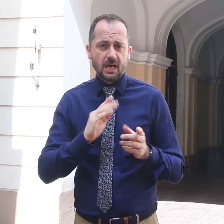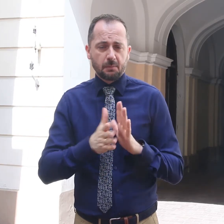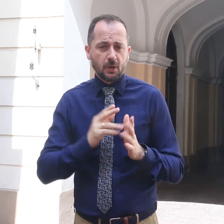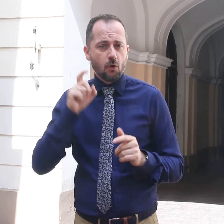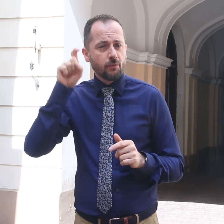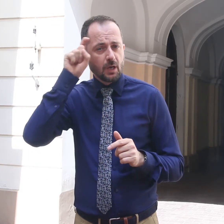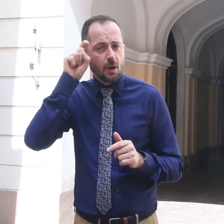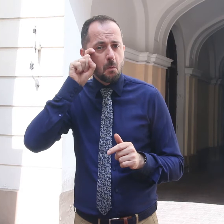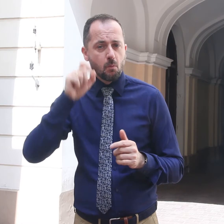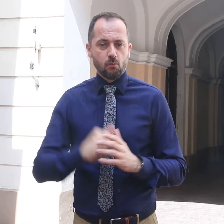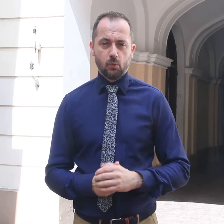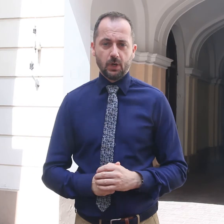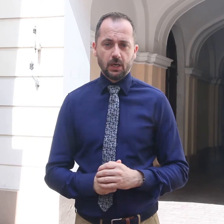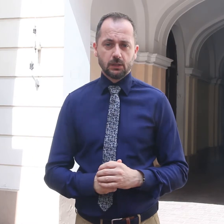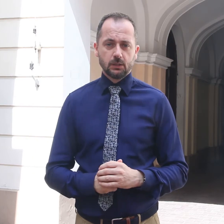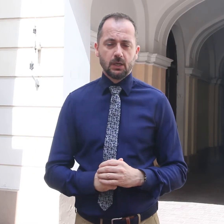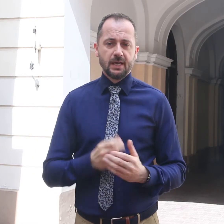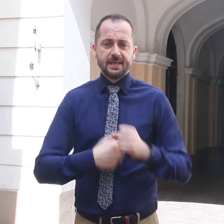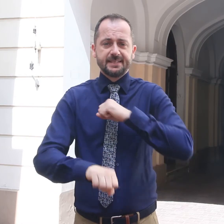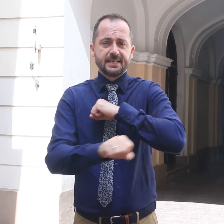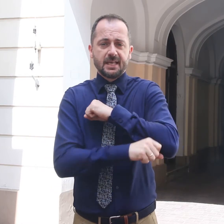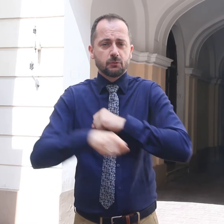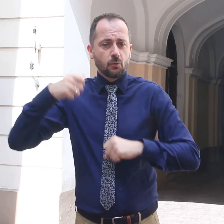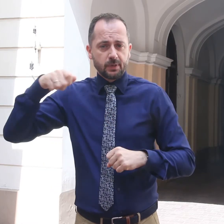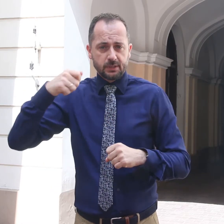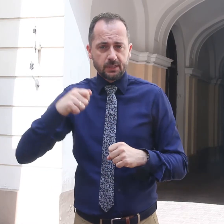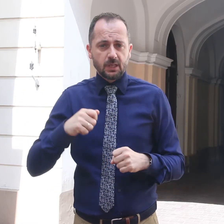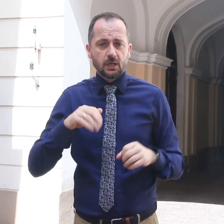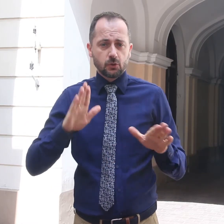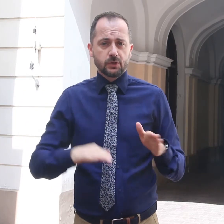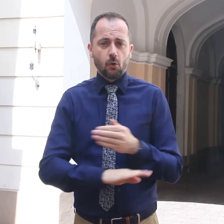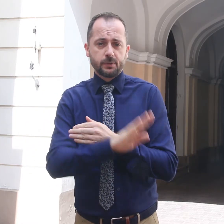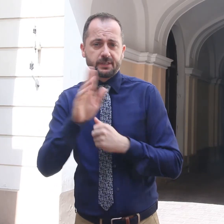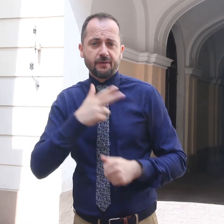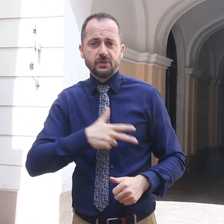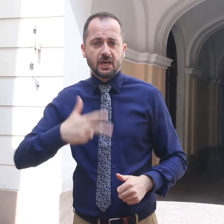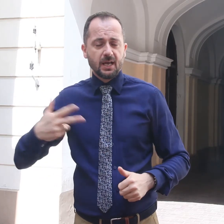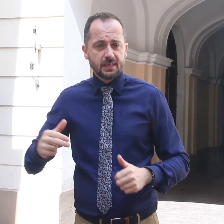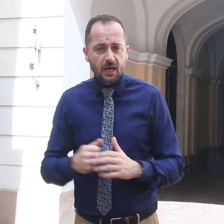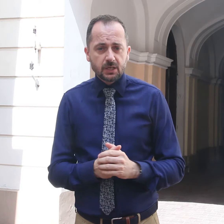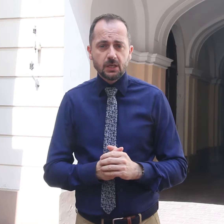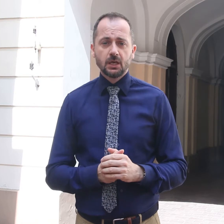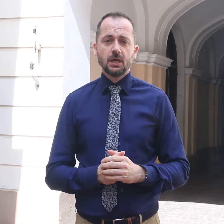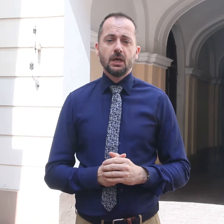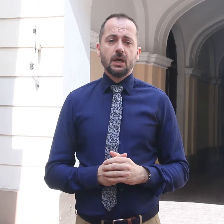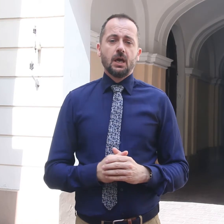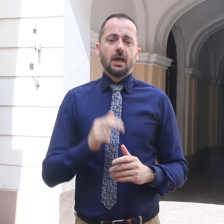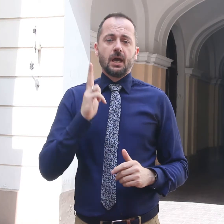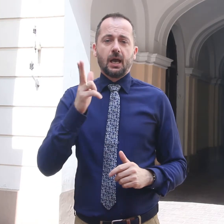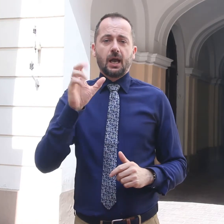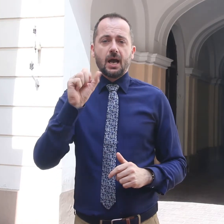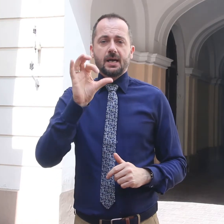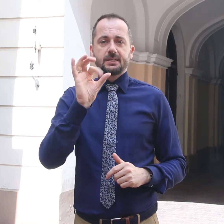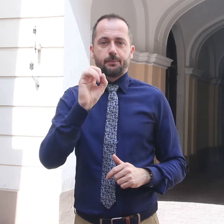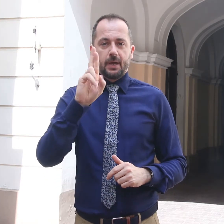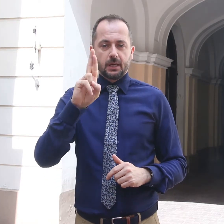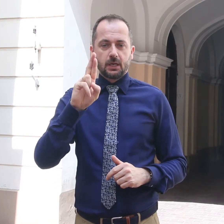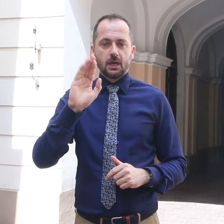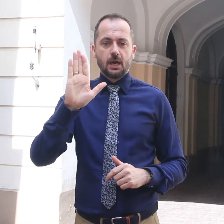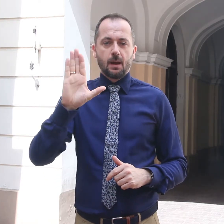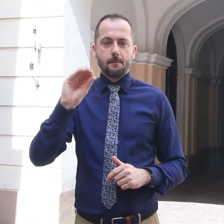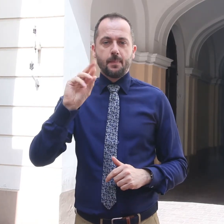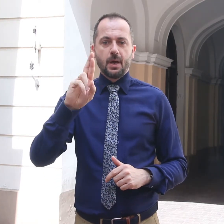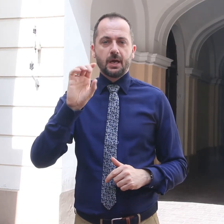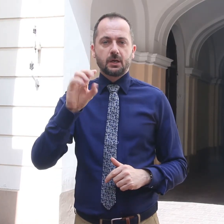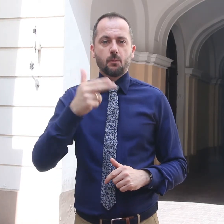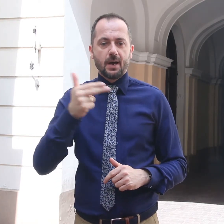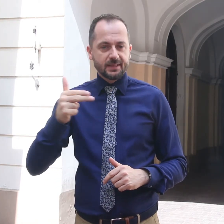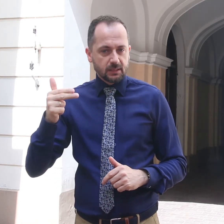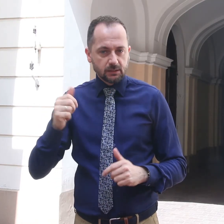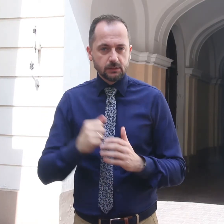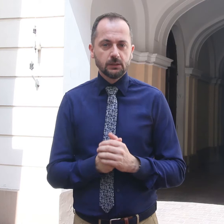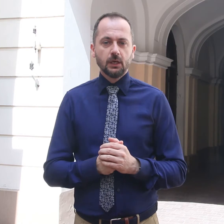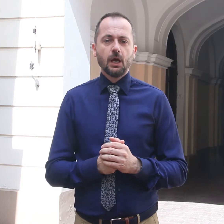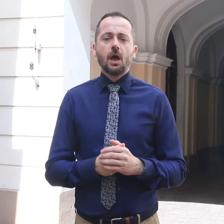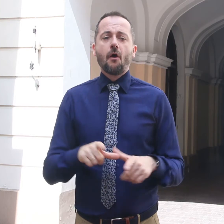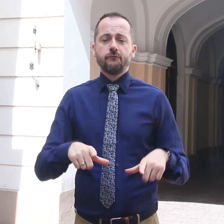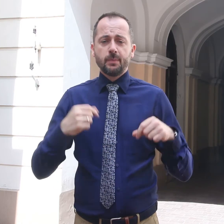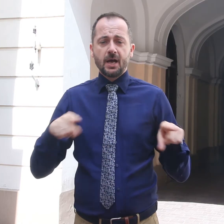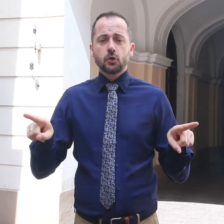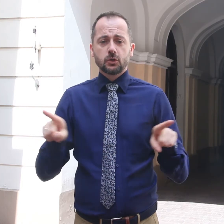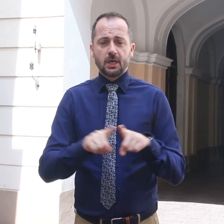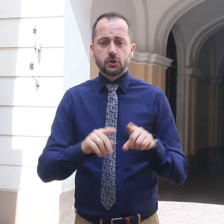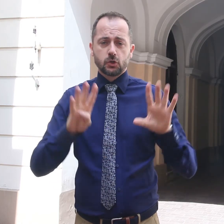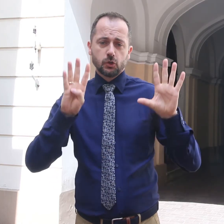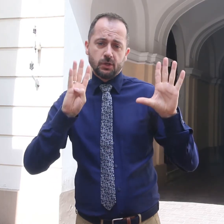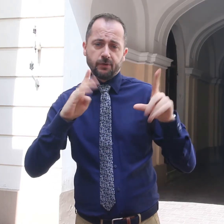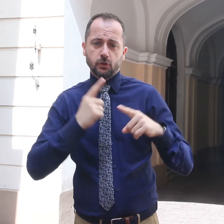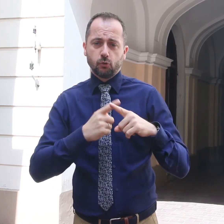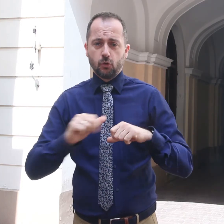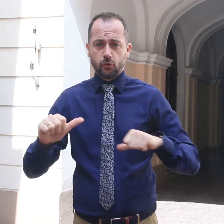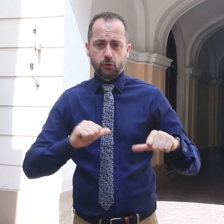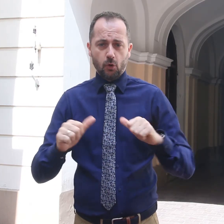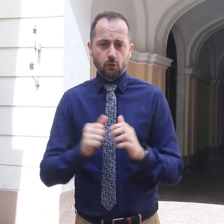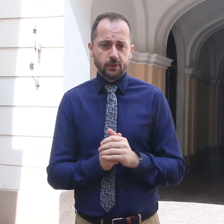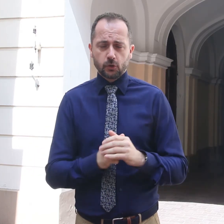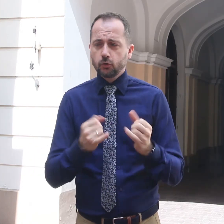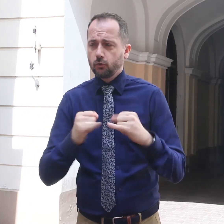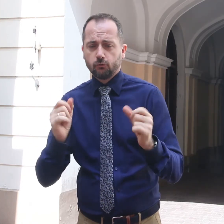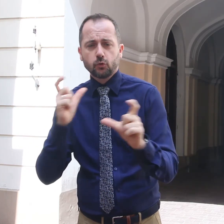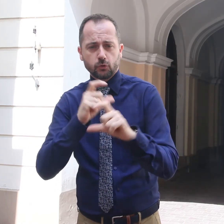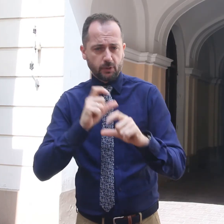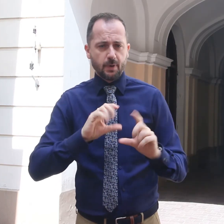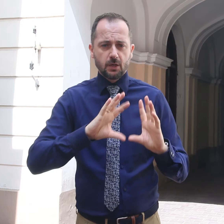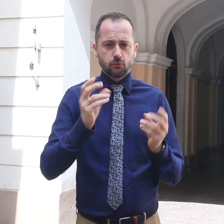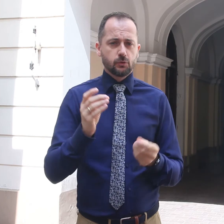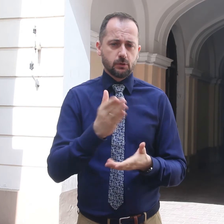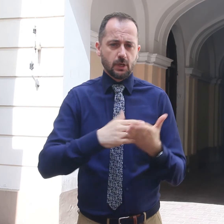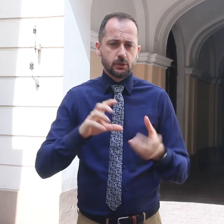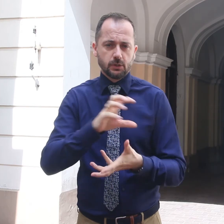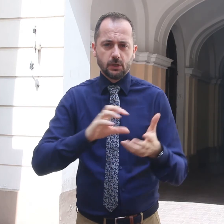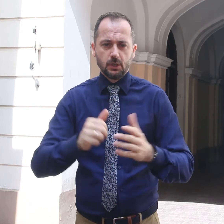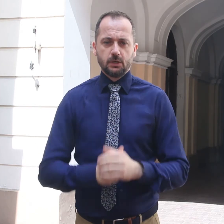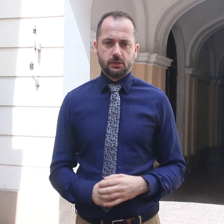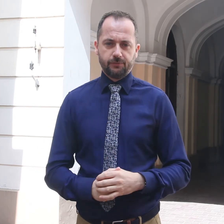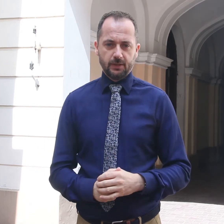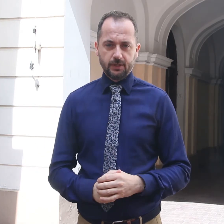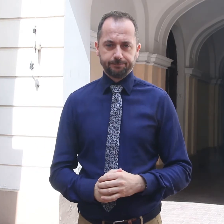Wybrano tez wiceprezydenta Kasper Bergmann z Dani oraz 9 członków zarządu.